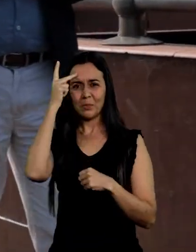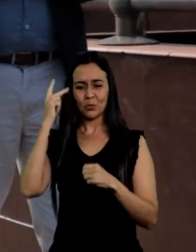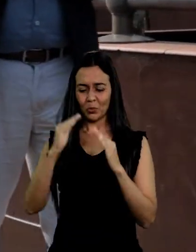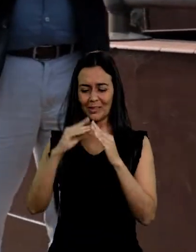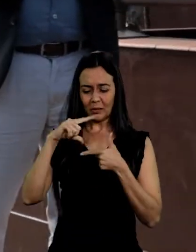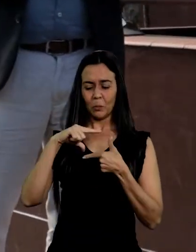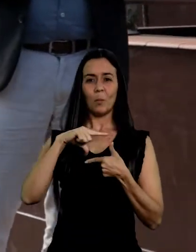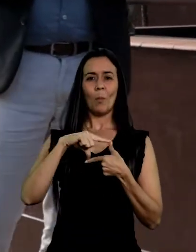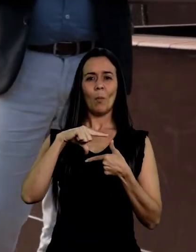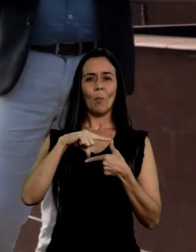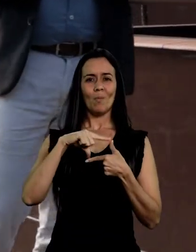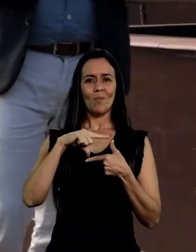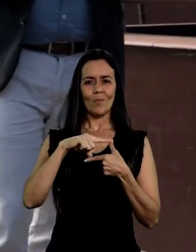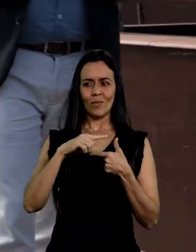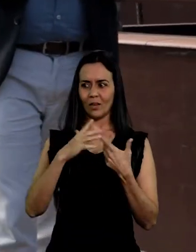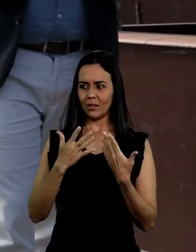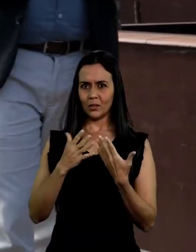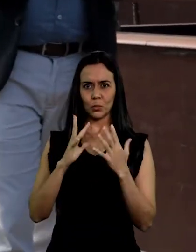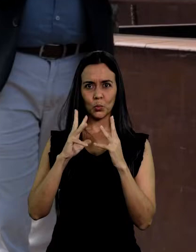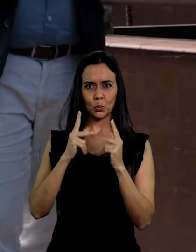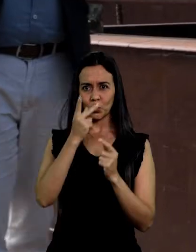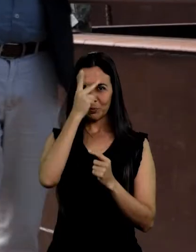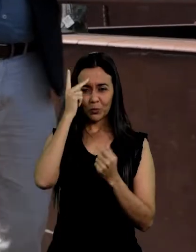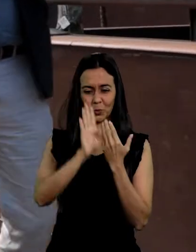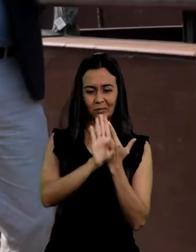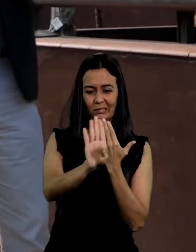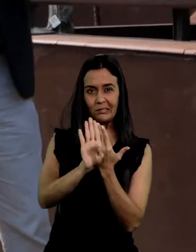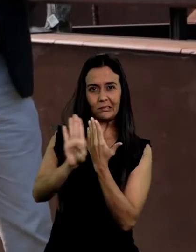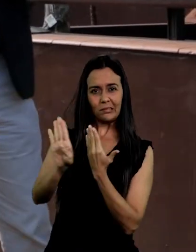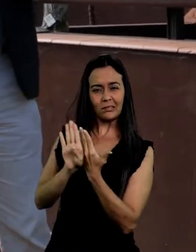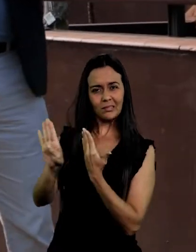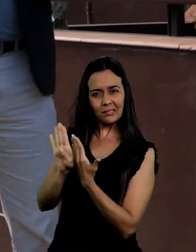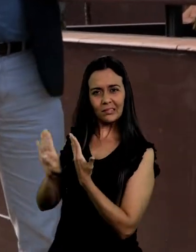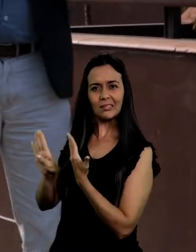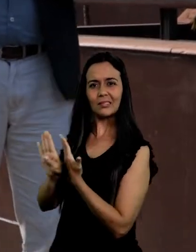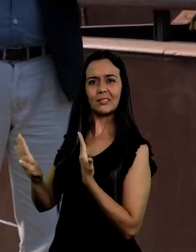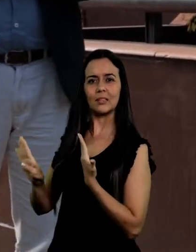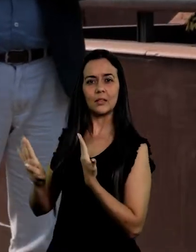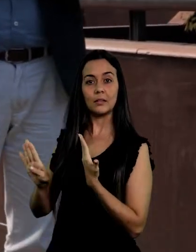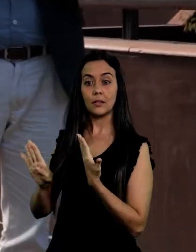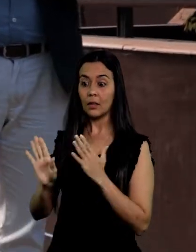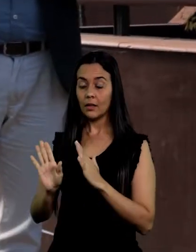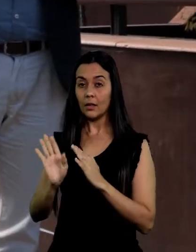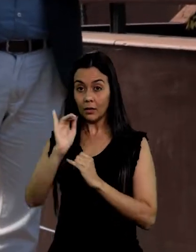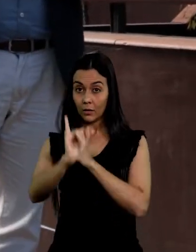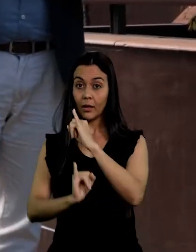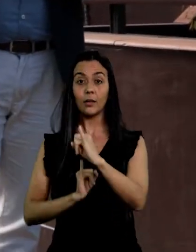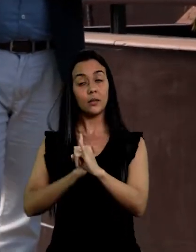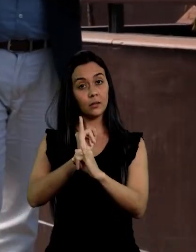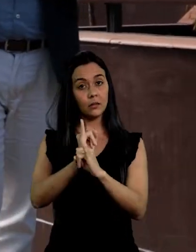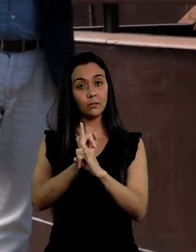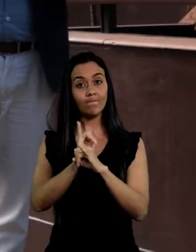Então acho que foi uma baita ruptura, assim, né? Essa coisa da internet, acho que ajudou, né?